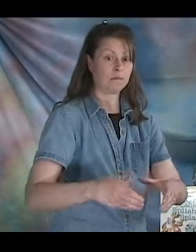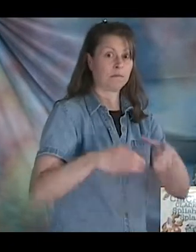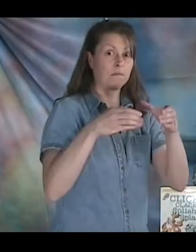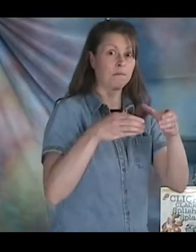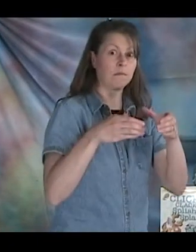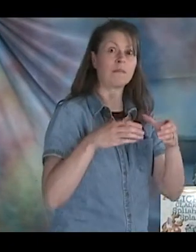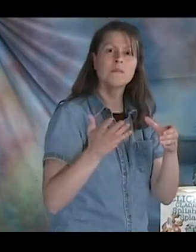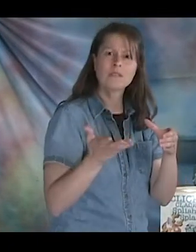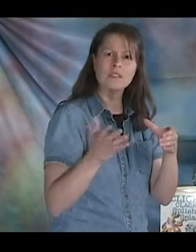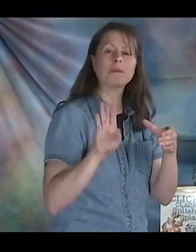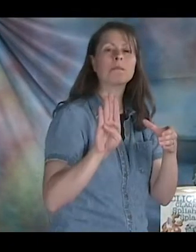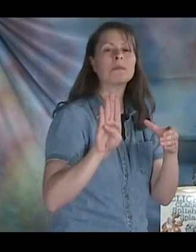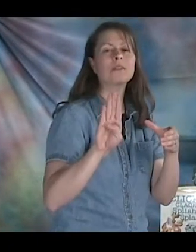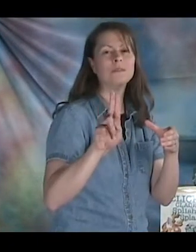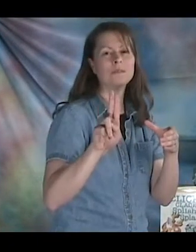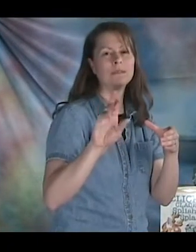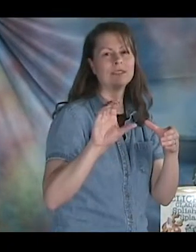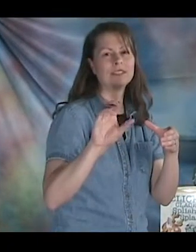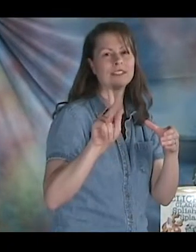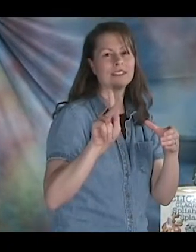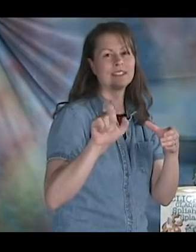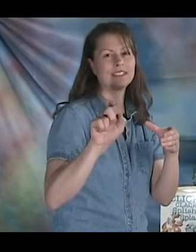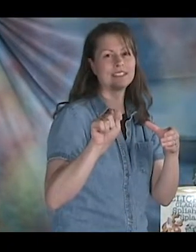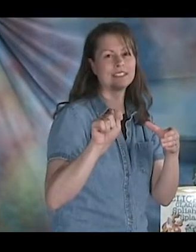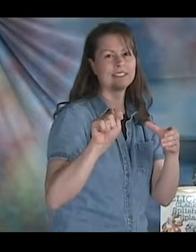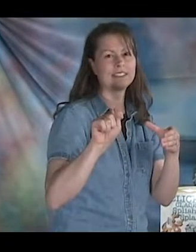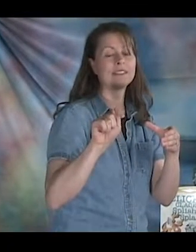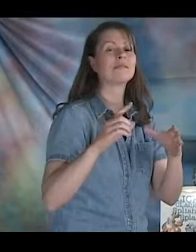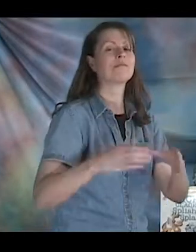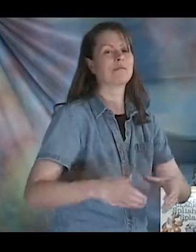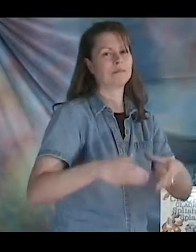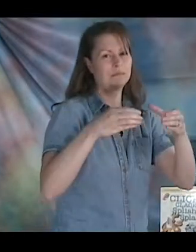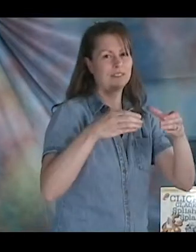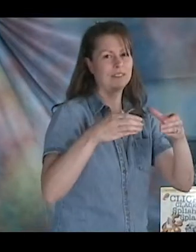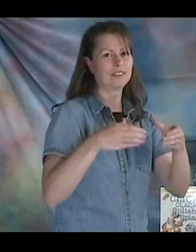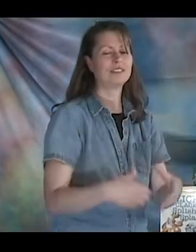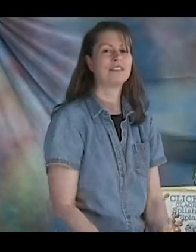cubo b-u-c-k-e-t cubo